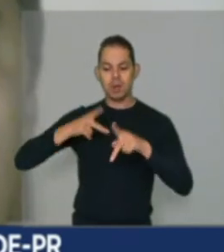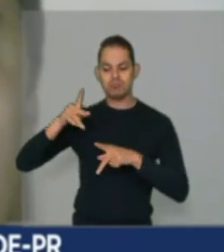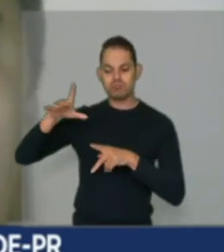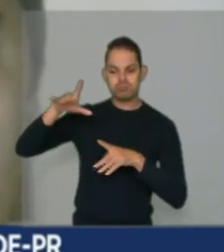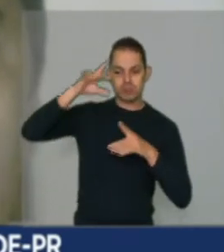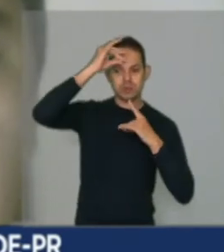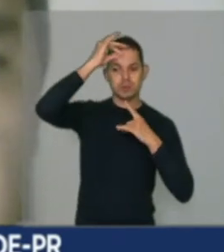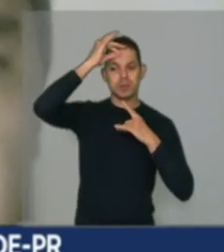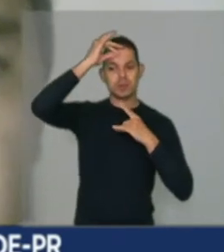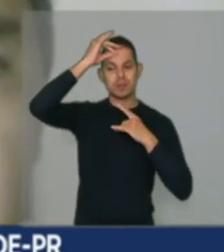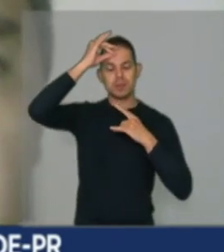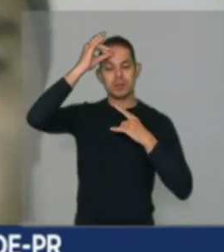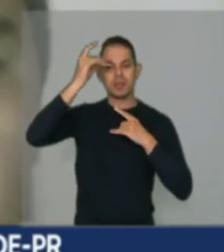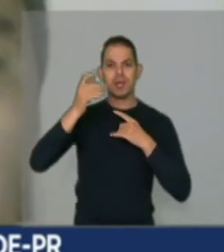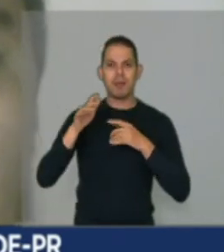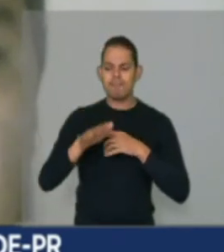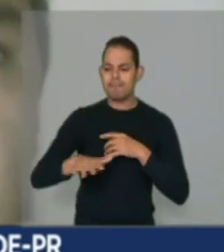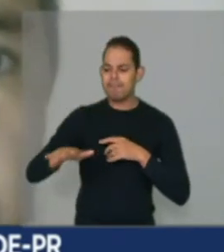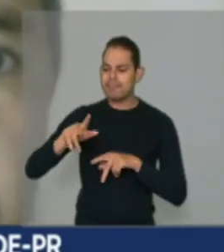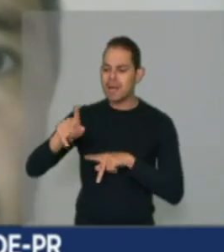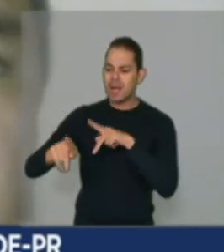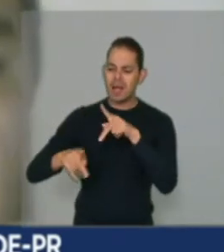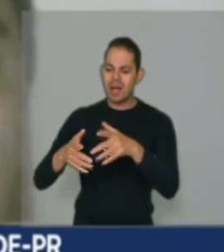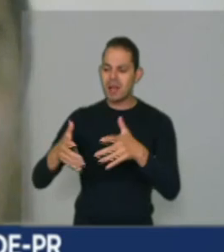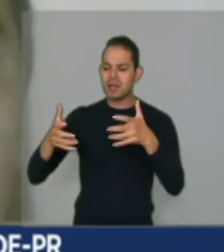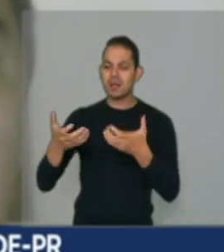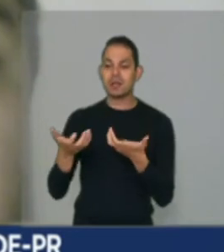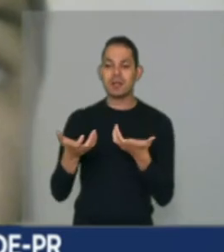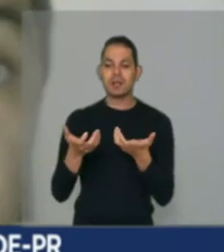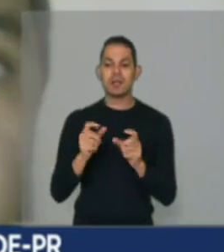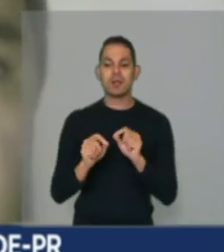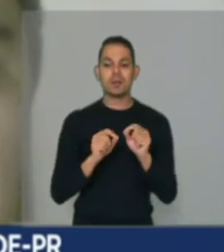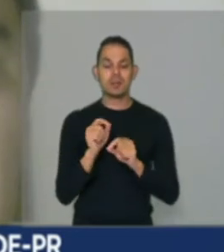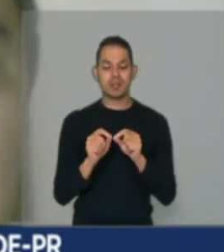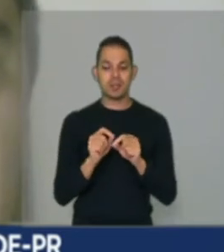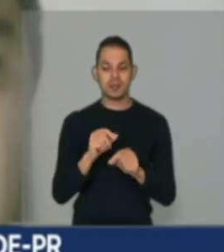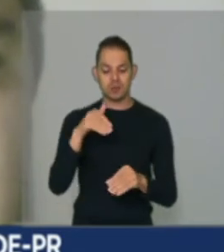BRASILEIRA. QUE QUER... UM VOTO QUE O VOTO SEJA CADA VEZ MAIS TRANSPARENTE E É ISSO